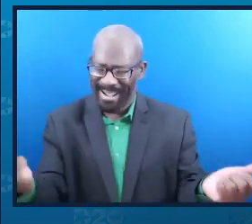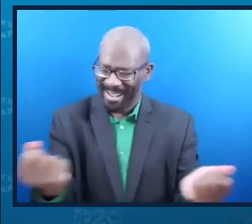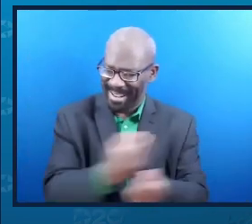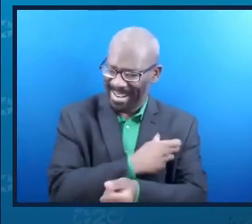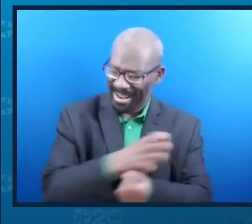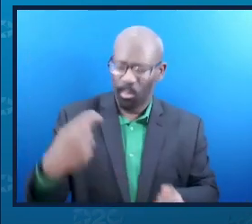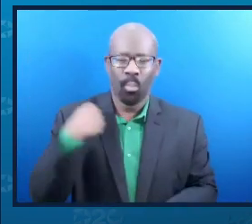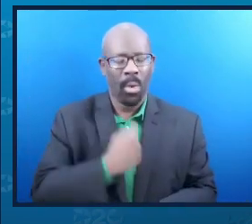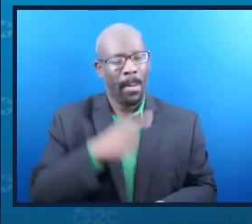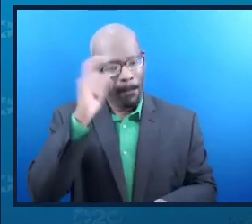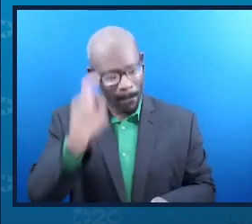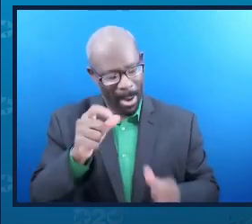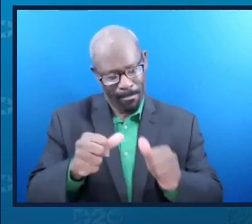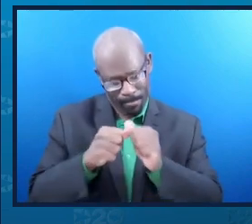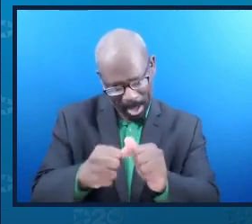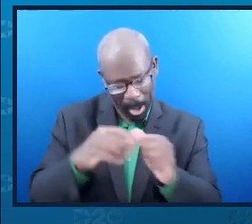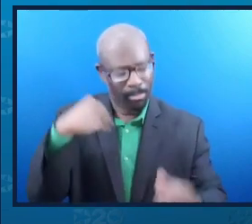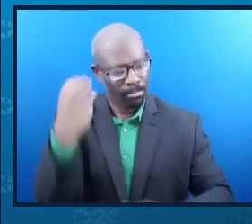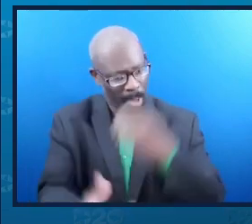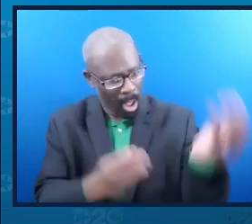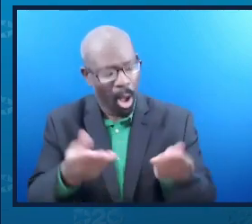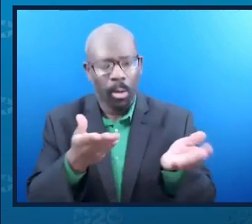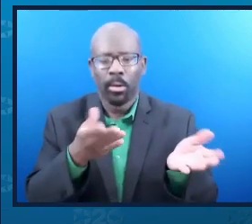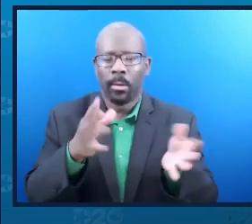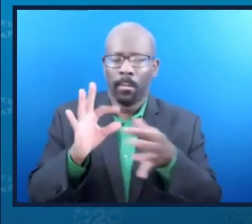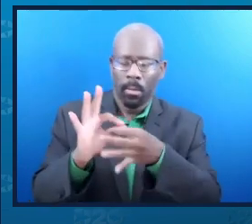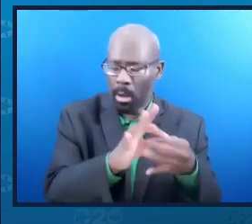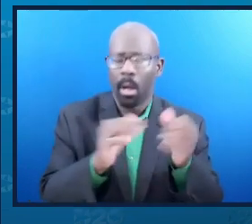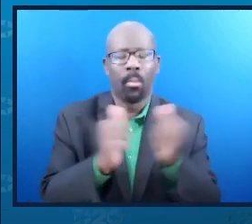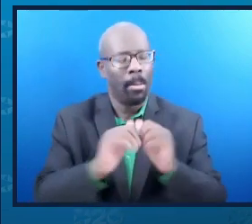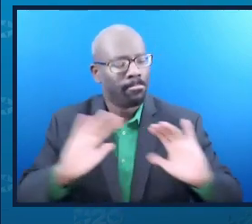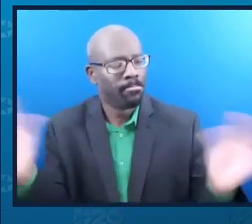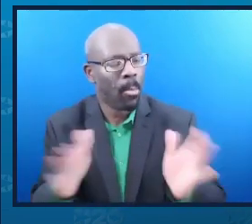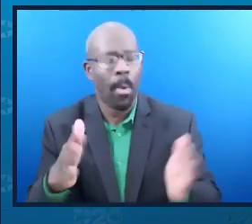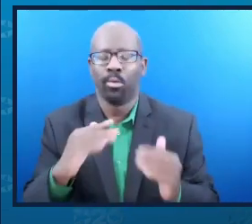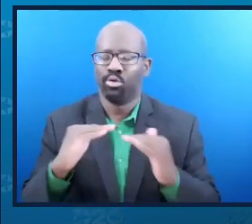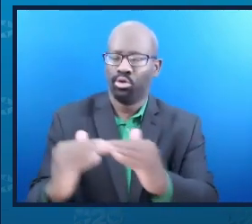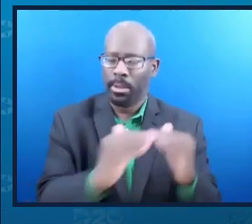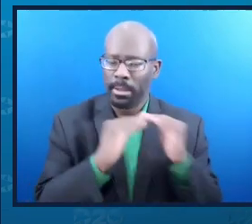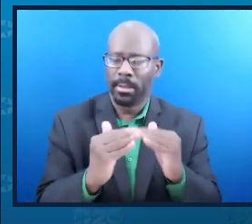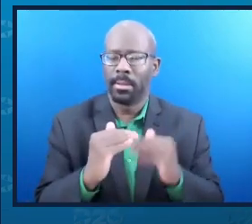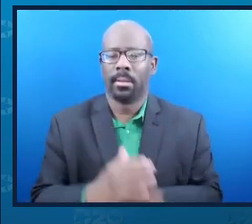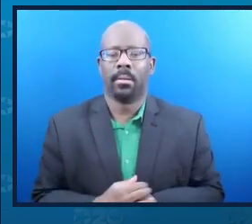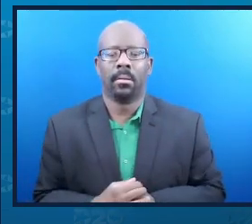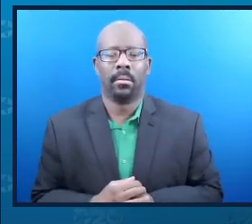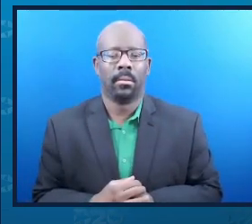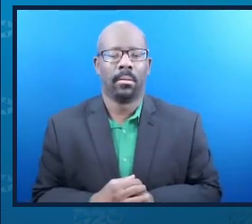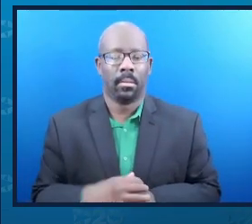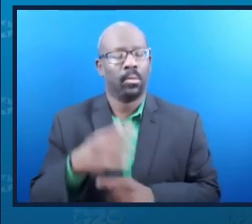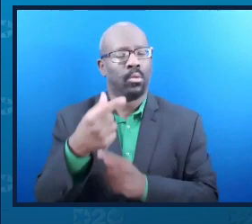OUR STREETS SAFE. VOTE FOR JUSTICE FOR GEORGE